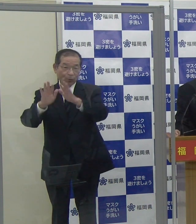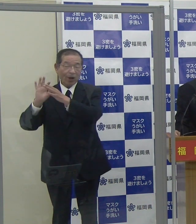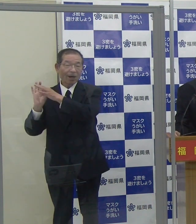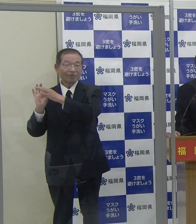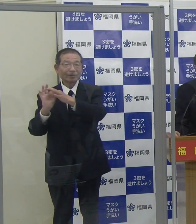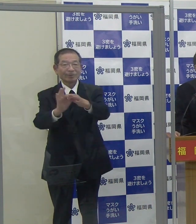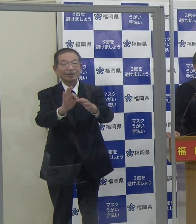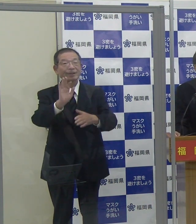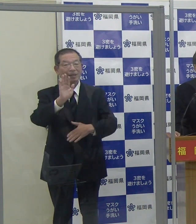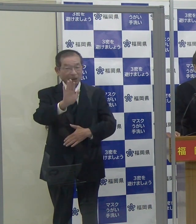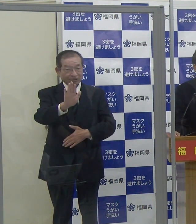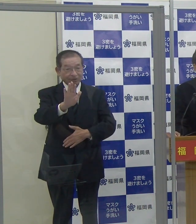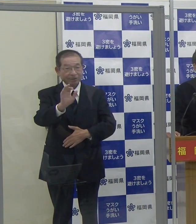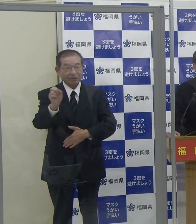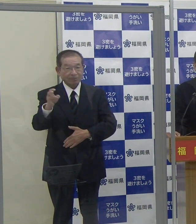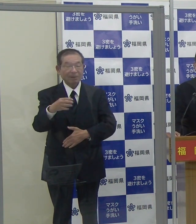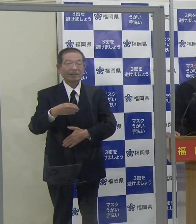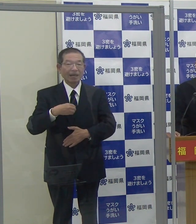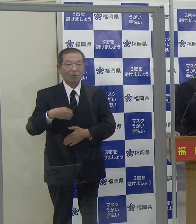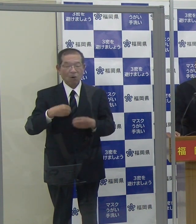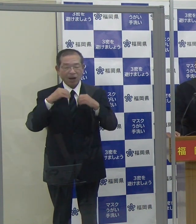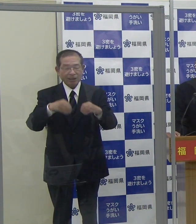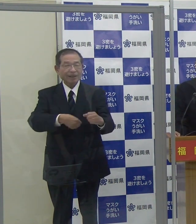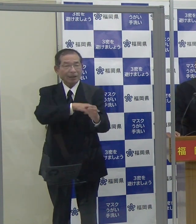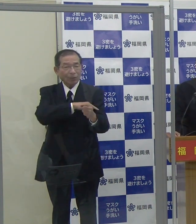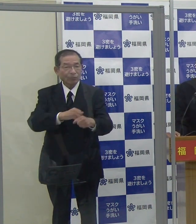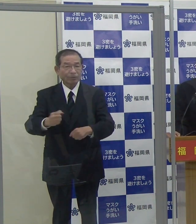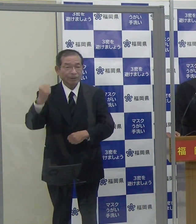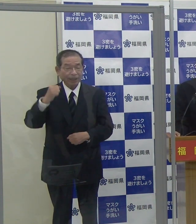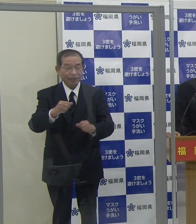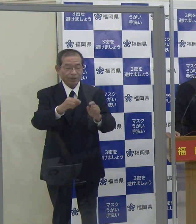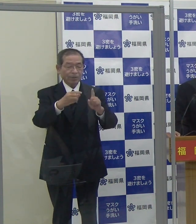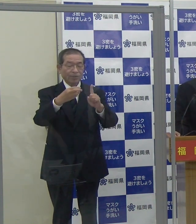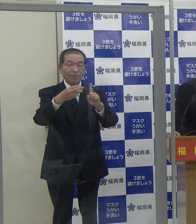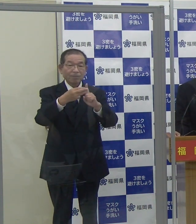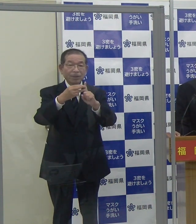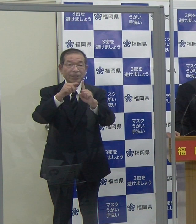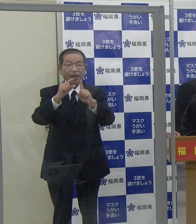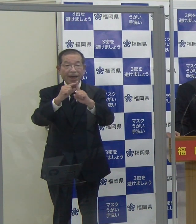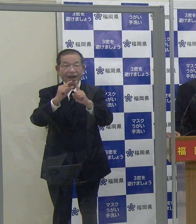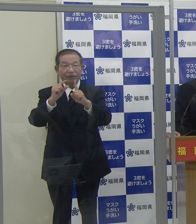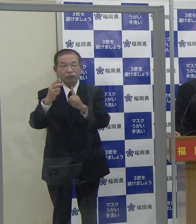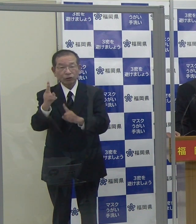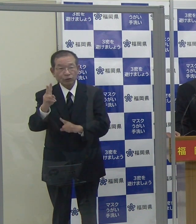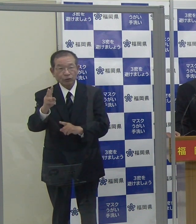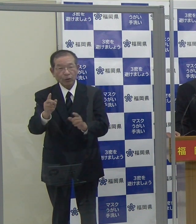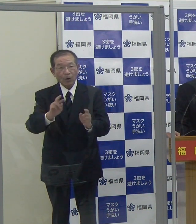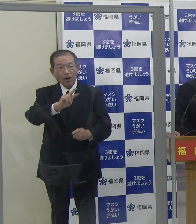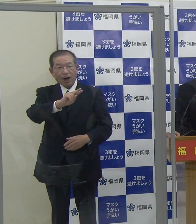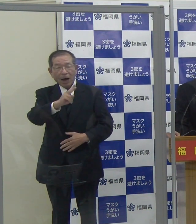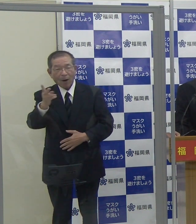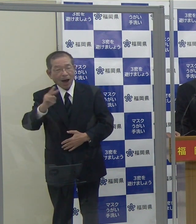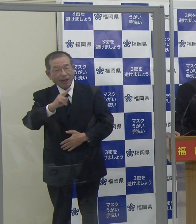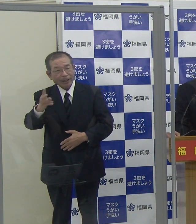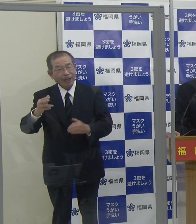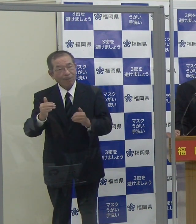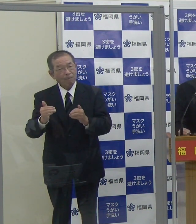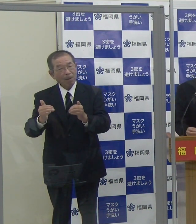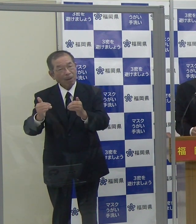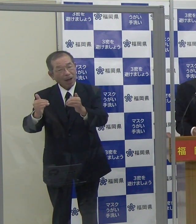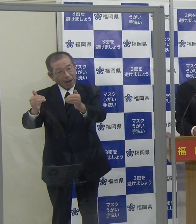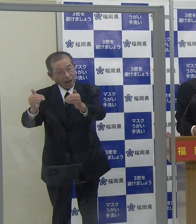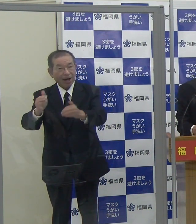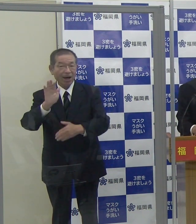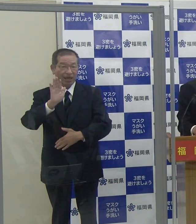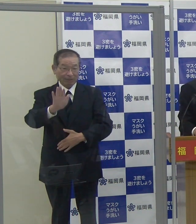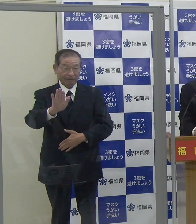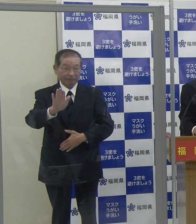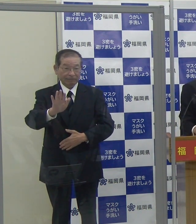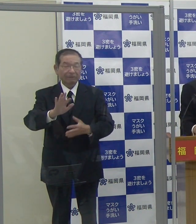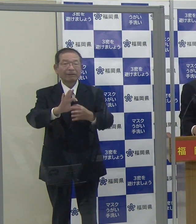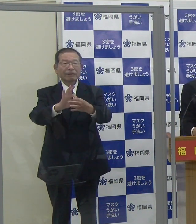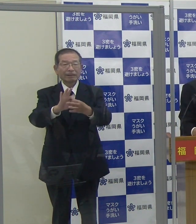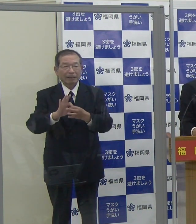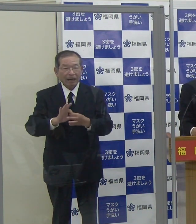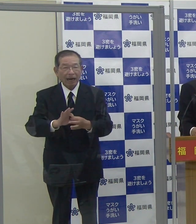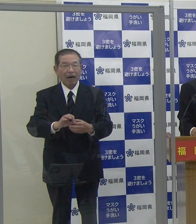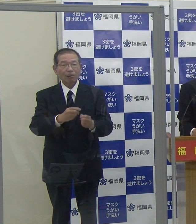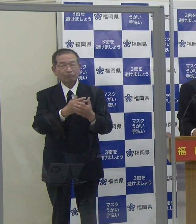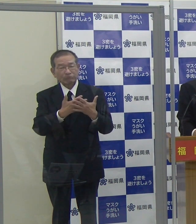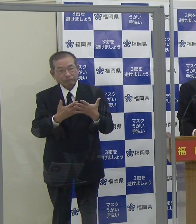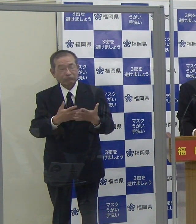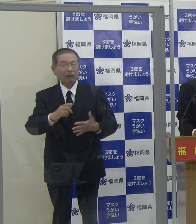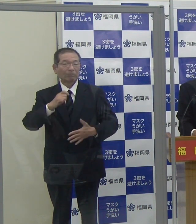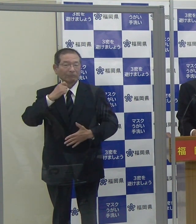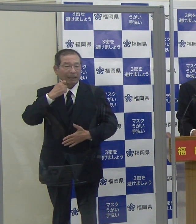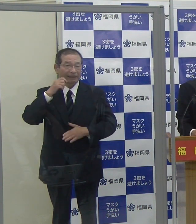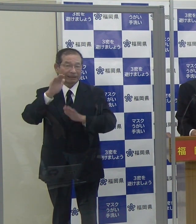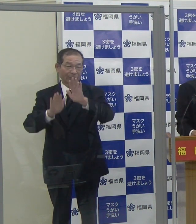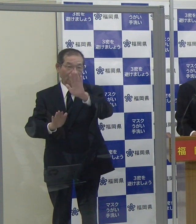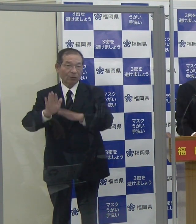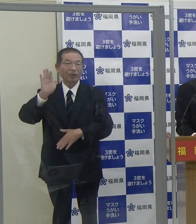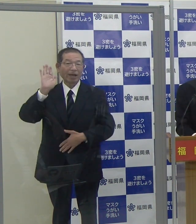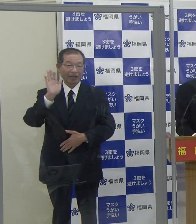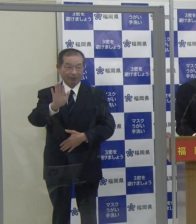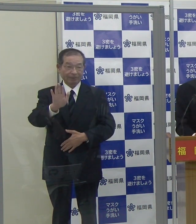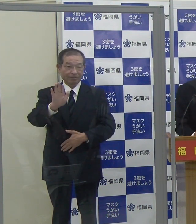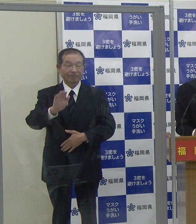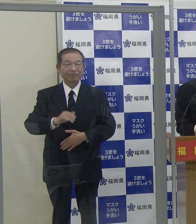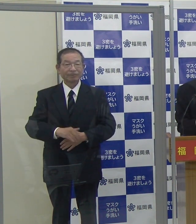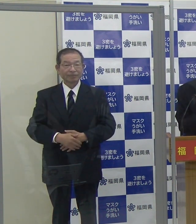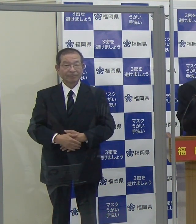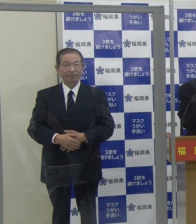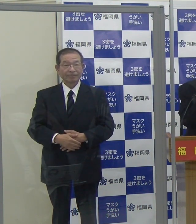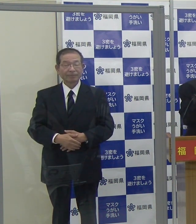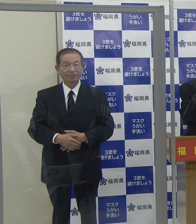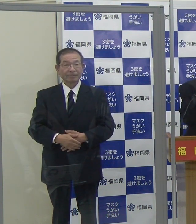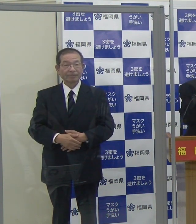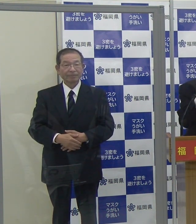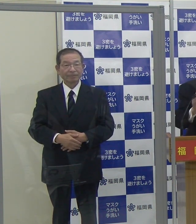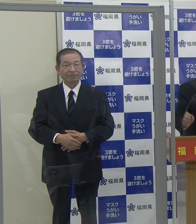また、より感染性が高いとされるＢＡ．２系統への置き換わりが進んでおり、決して気を緩めることはできない状況にあります。